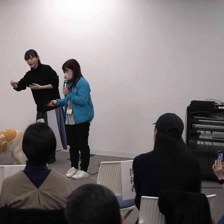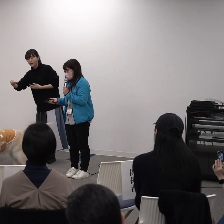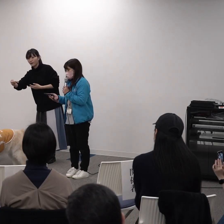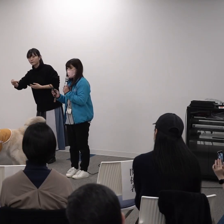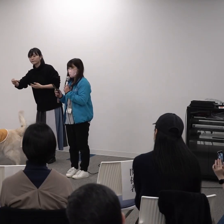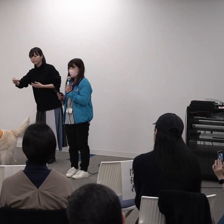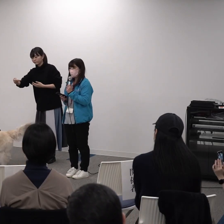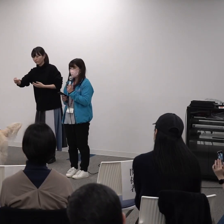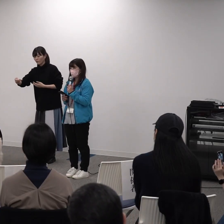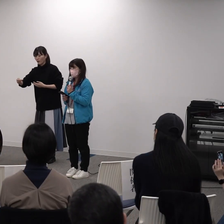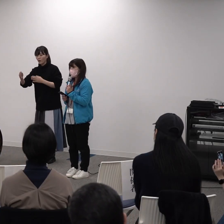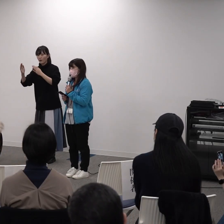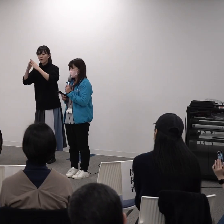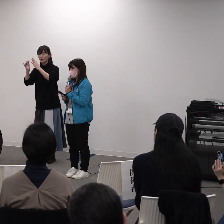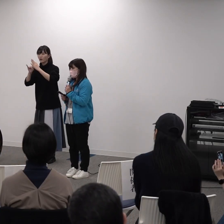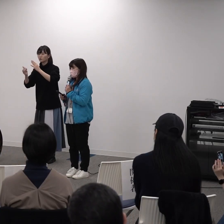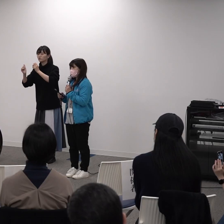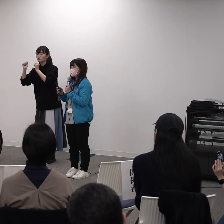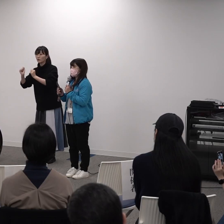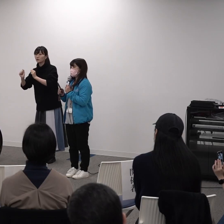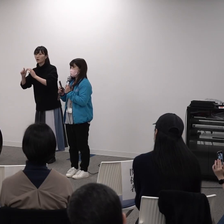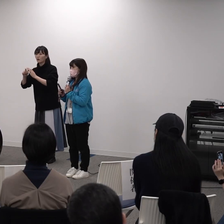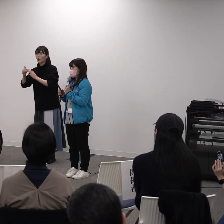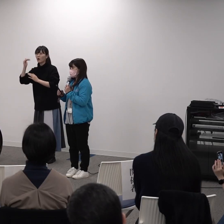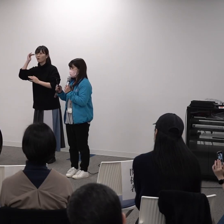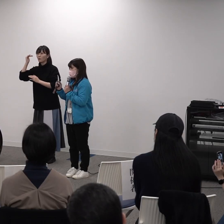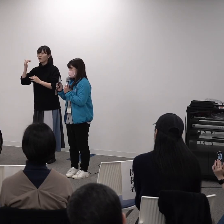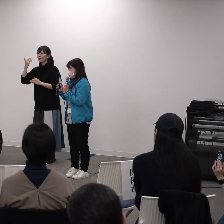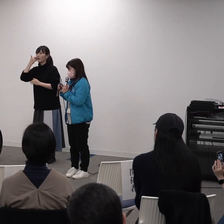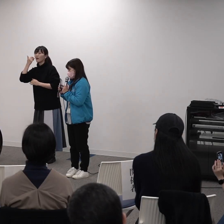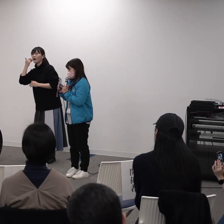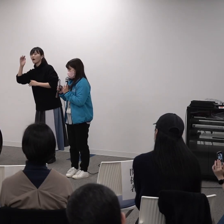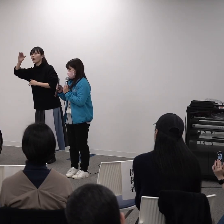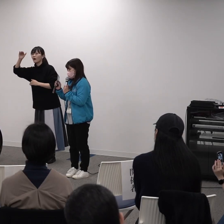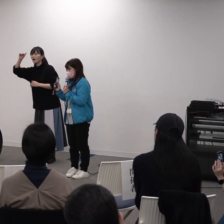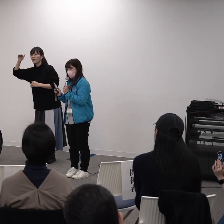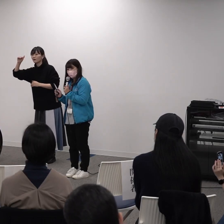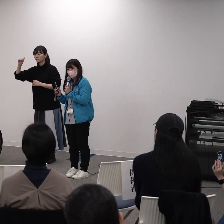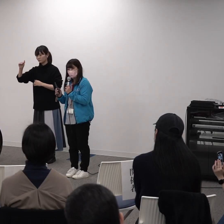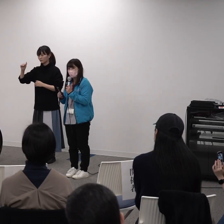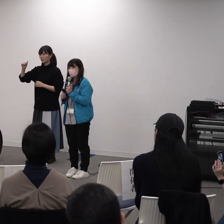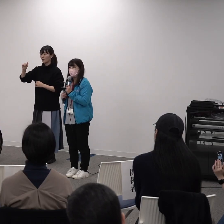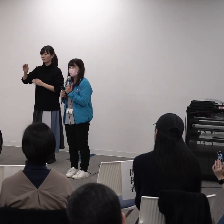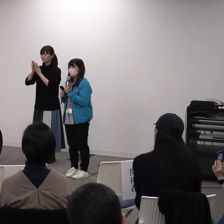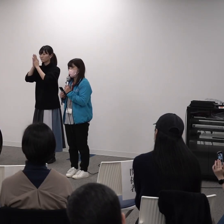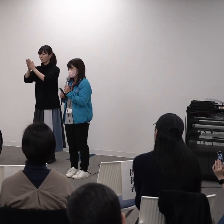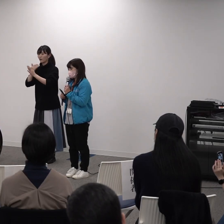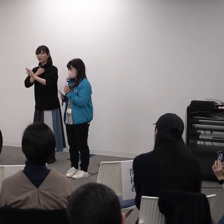誰か家族の人がいたらちょっと困ったから乗せてっていうふうにもう1回車椅子に乗せてってお願いできるんですけど